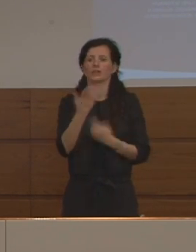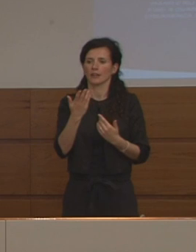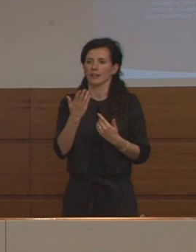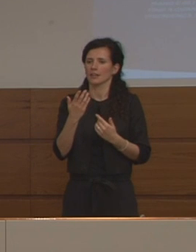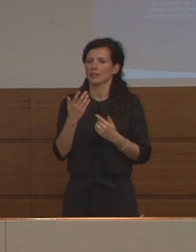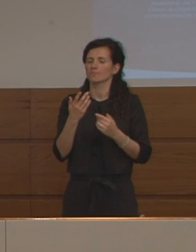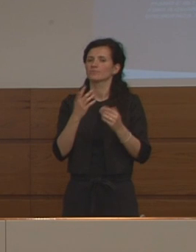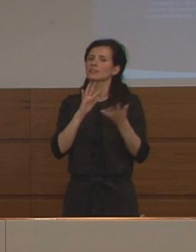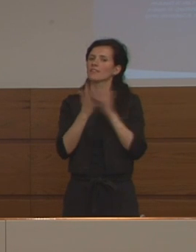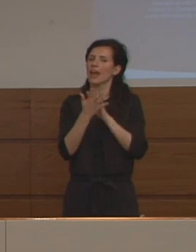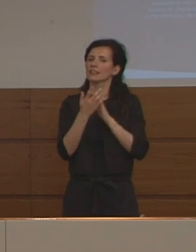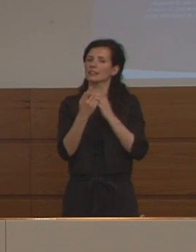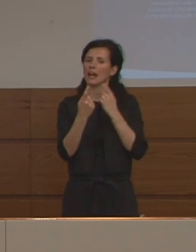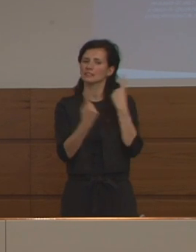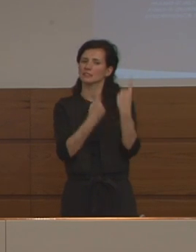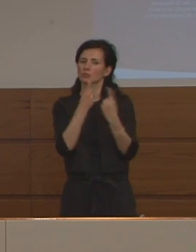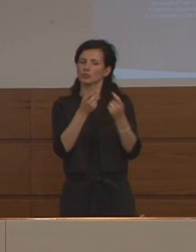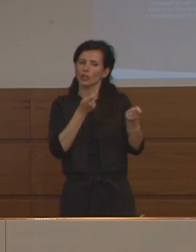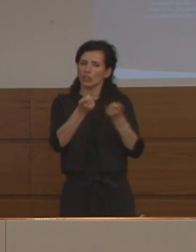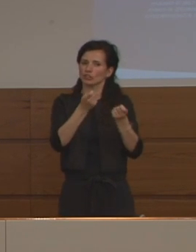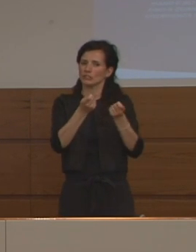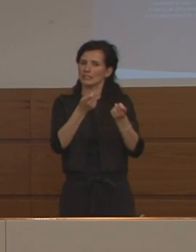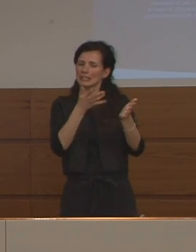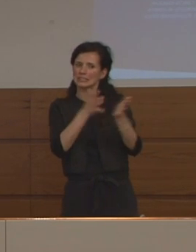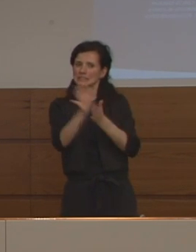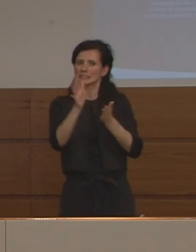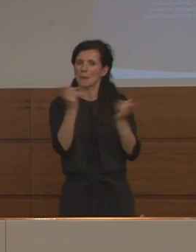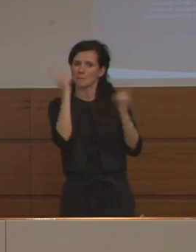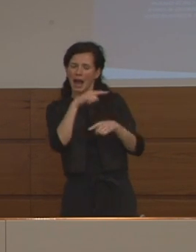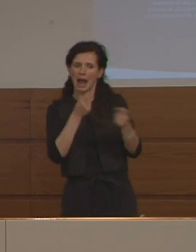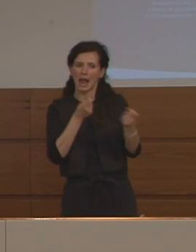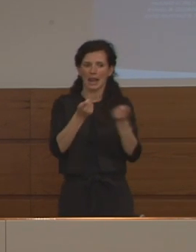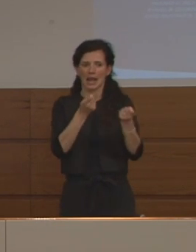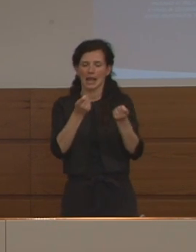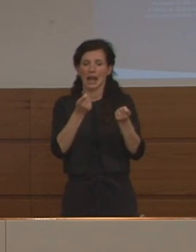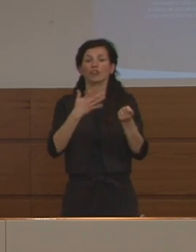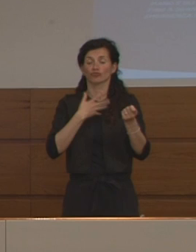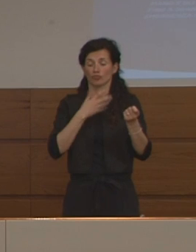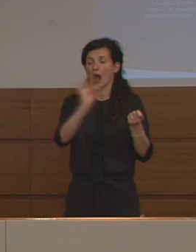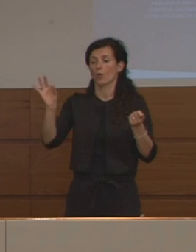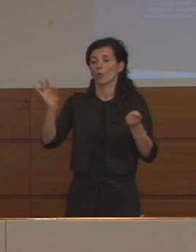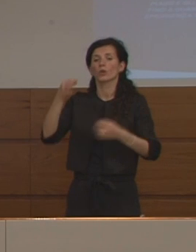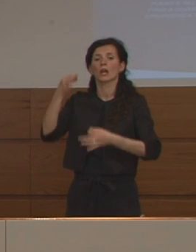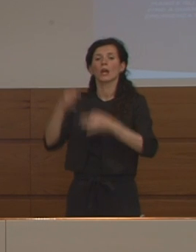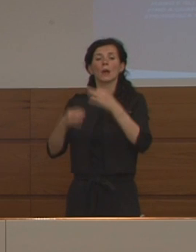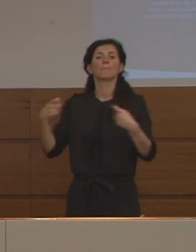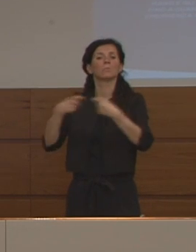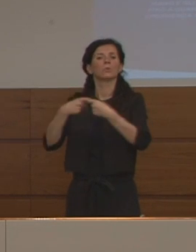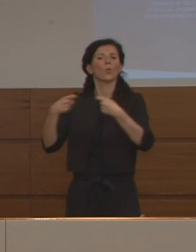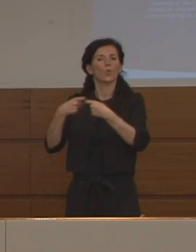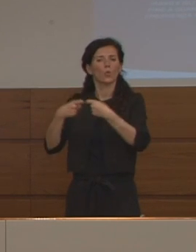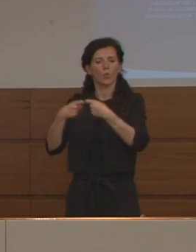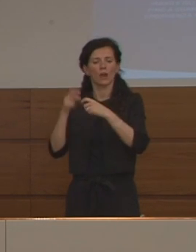Da lì ci sono diverse Procure tra l'altro che si stanno muovendo, oltre a quelle Lombarde. Abbiamo visto la Toscana,